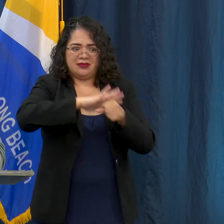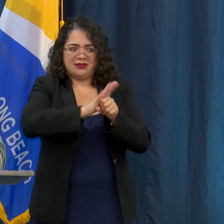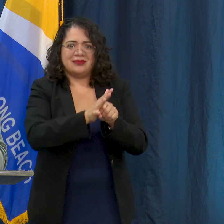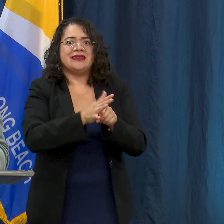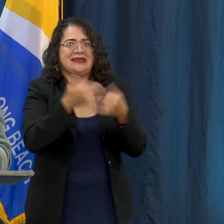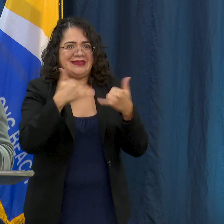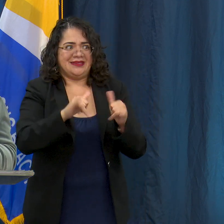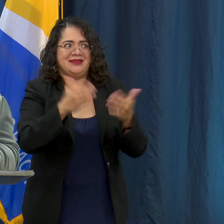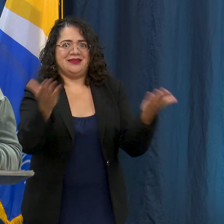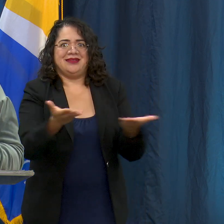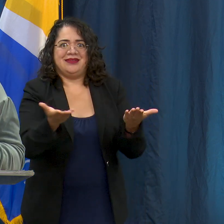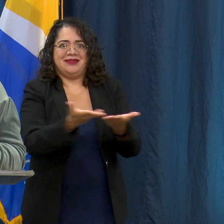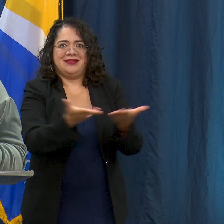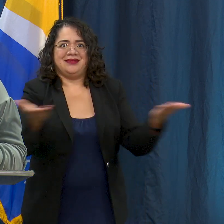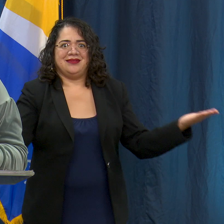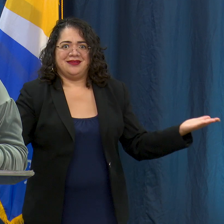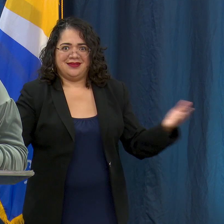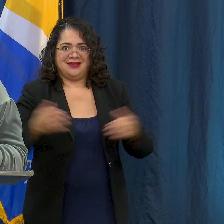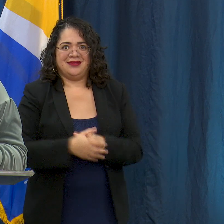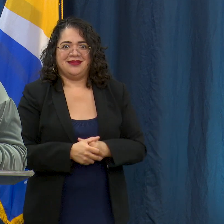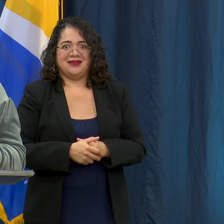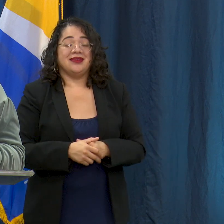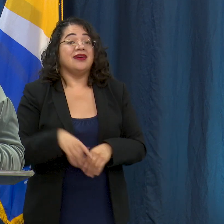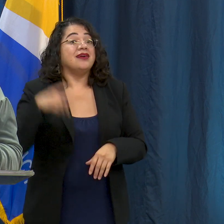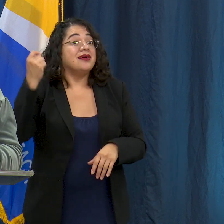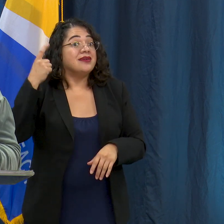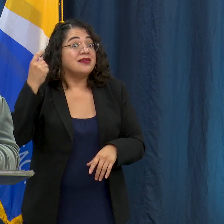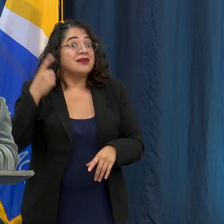sociales a un todavía no Stan a permit EDA's en